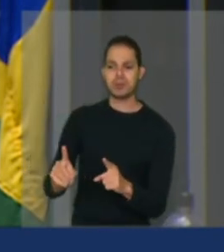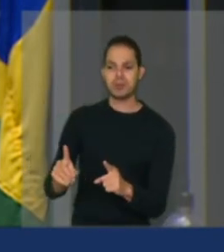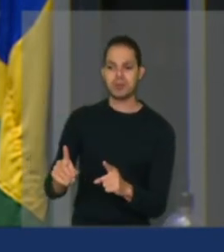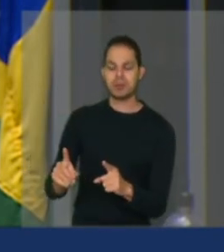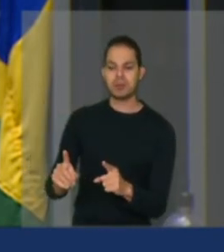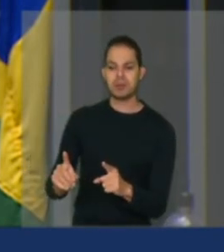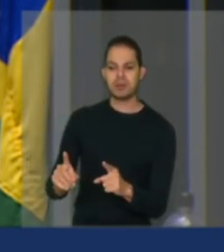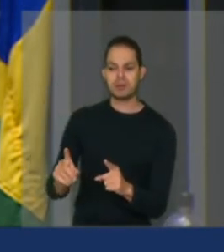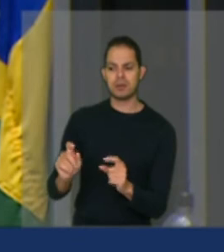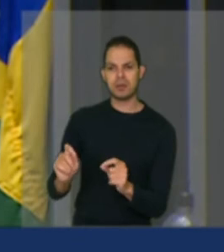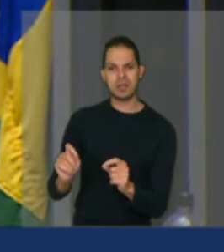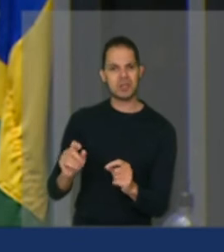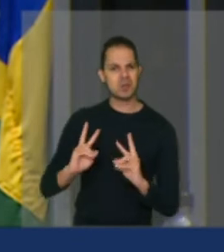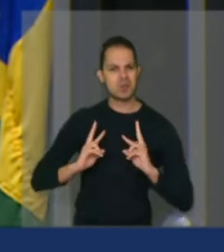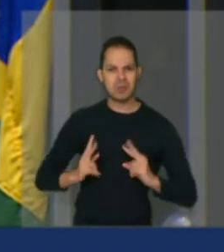RESOLVEU ATACÁ-LO, UM ATAQUE